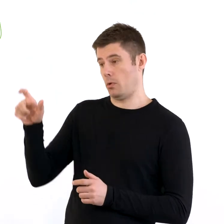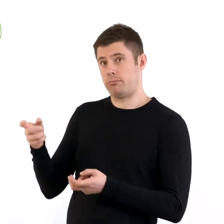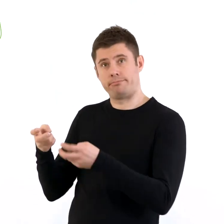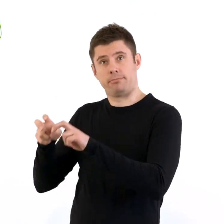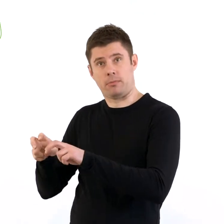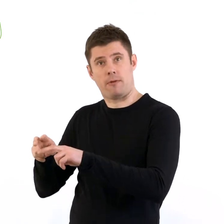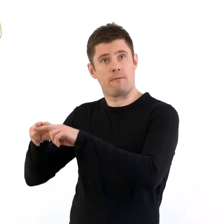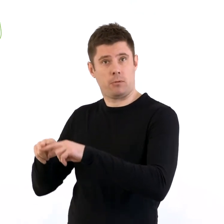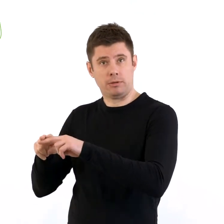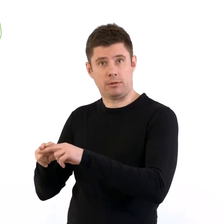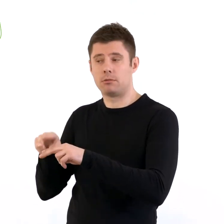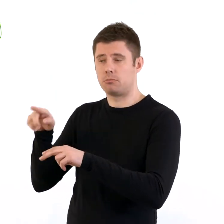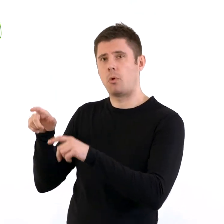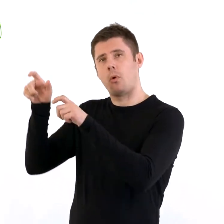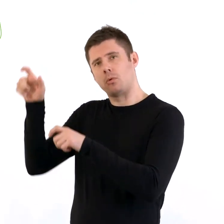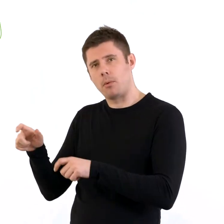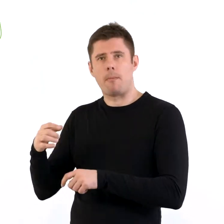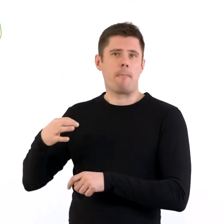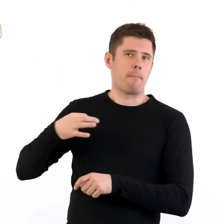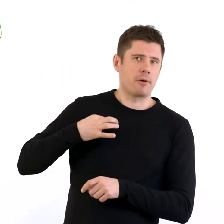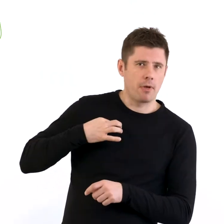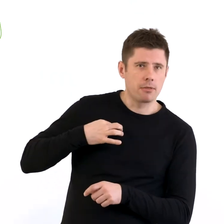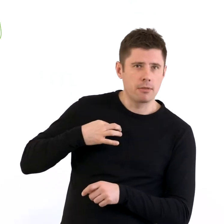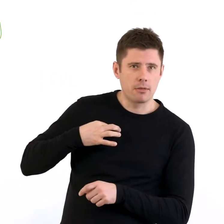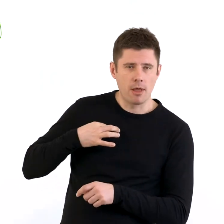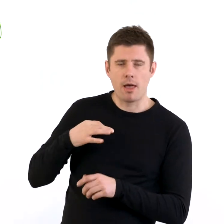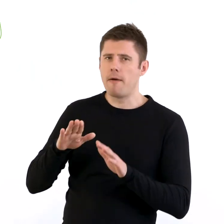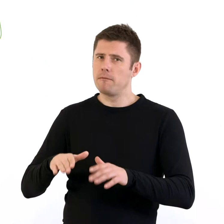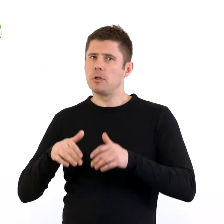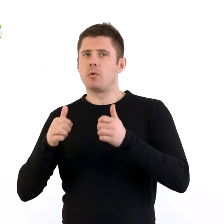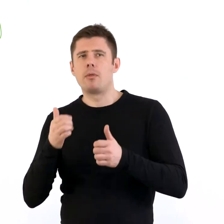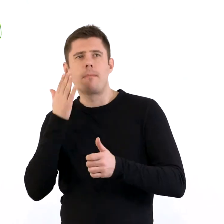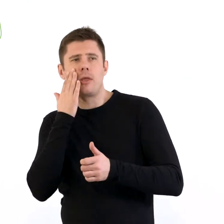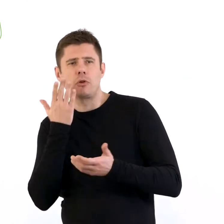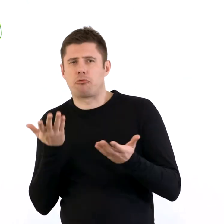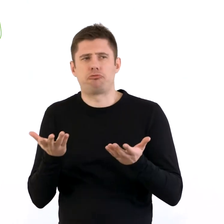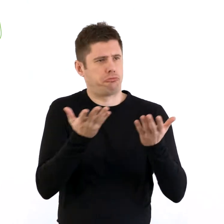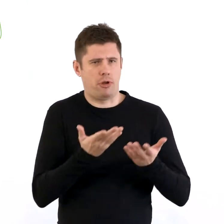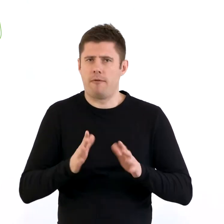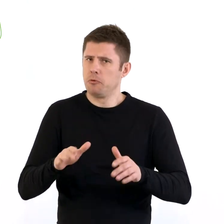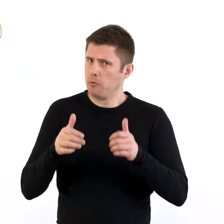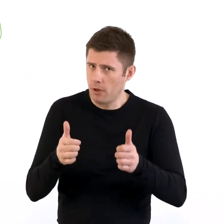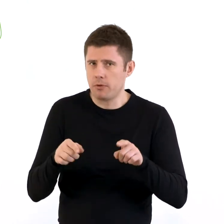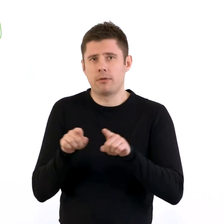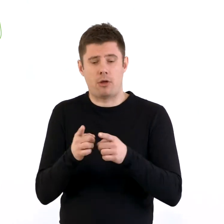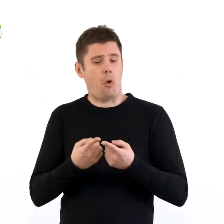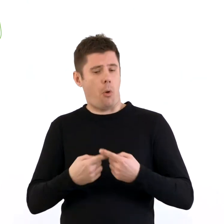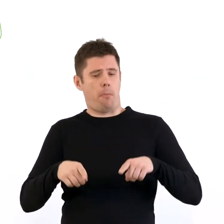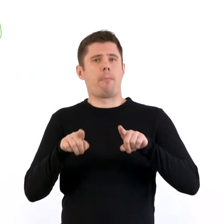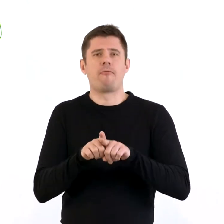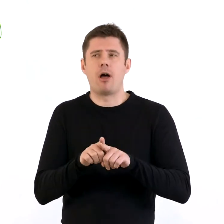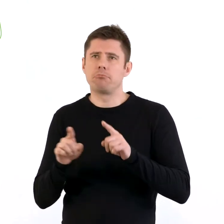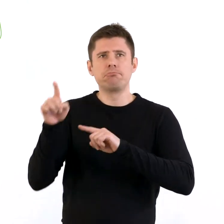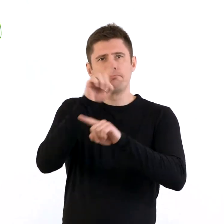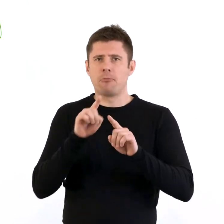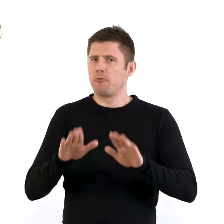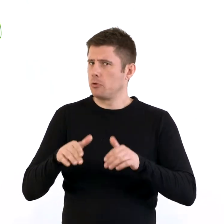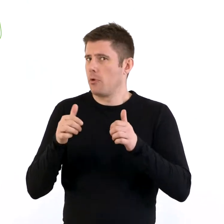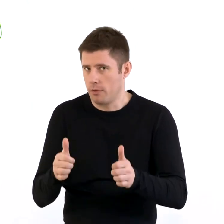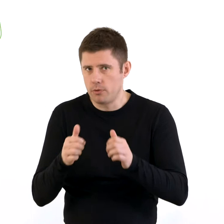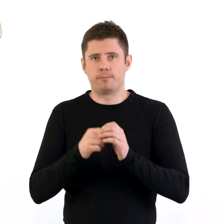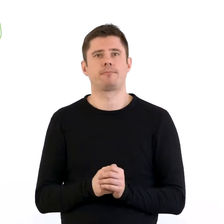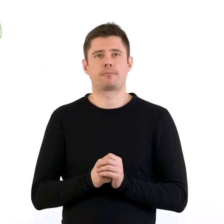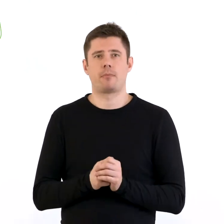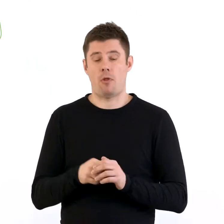Fundatorem mogą być osoby indywidualne niezależnie od ich obywatelstwa i miejsca zamieszkania.